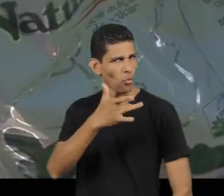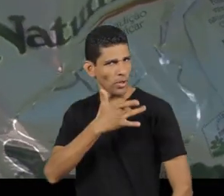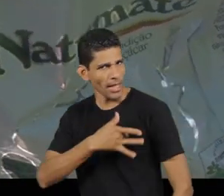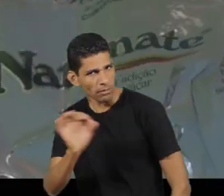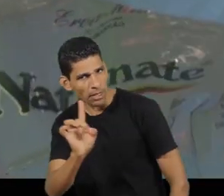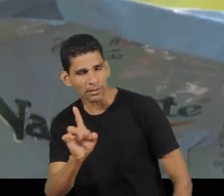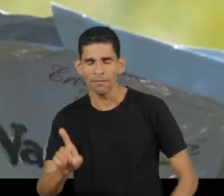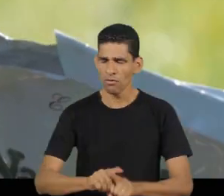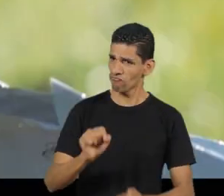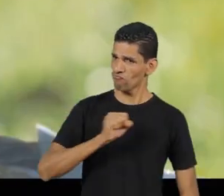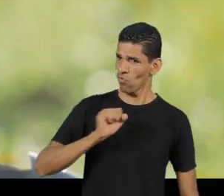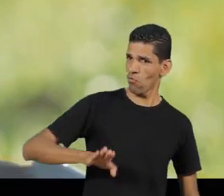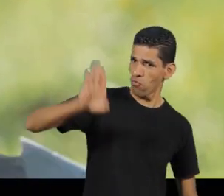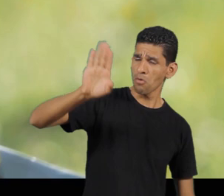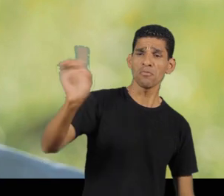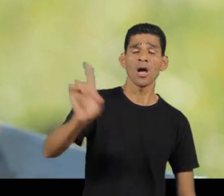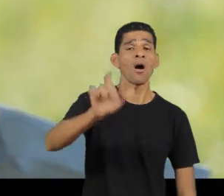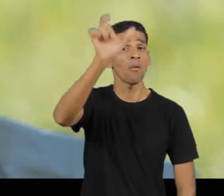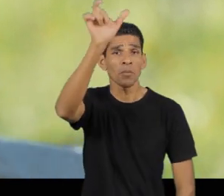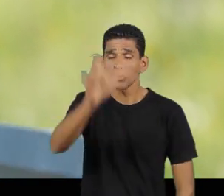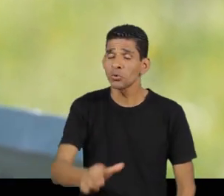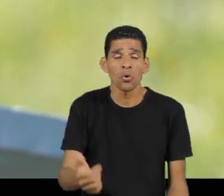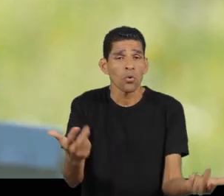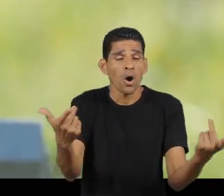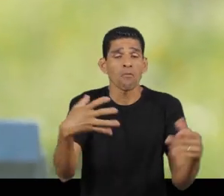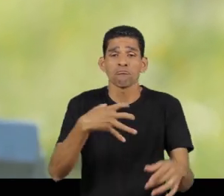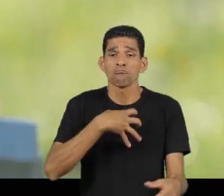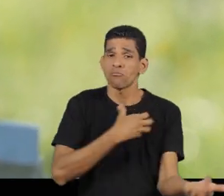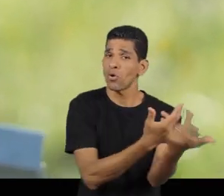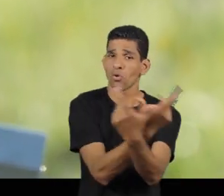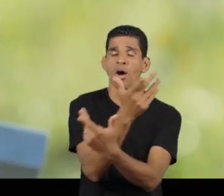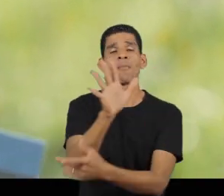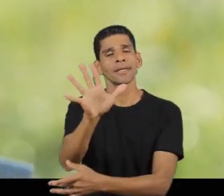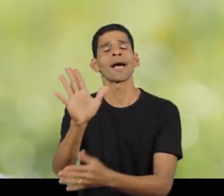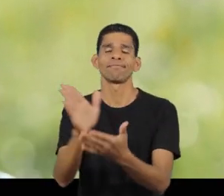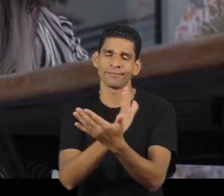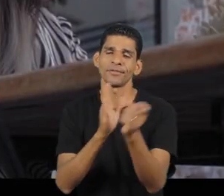coitado nem o super herói, mas uma pessoa como qualquer outra, mas que